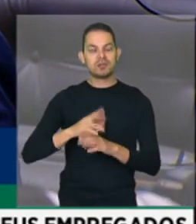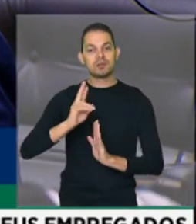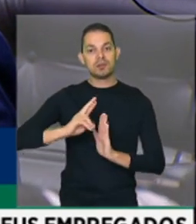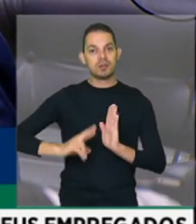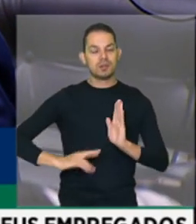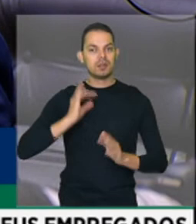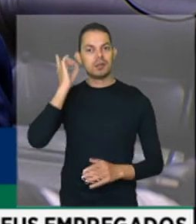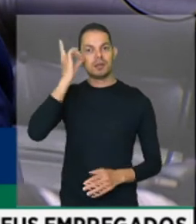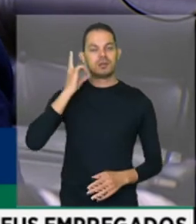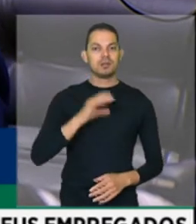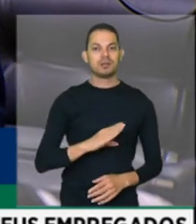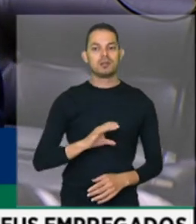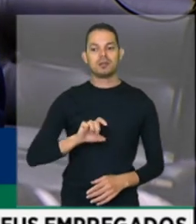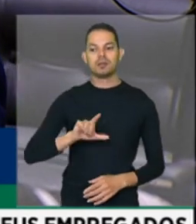DESTAQUE É DE MINHA AUTORIA E CONVERSANDO COM A RELATORA,